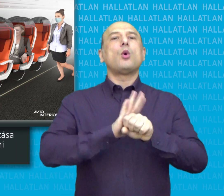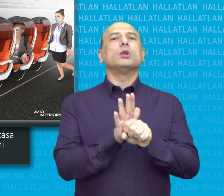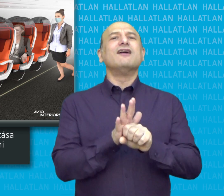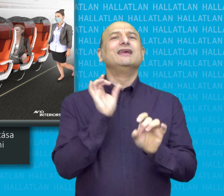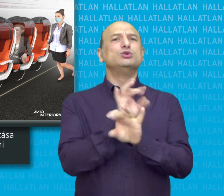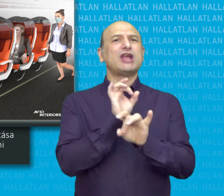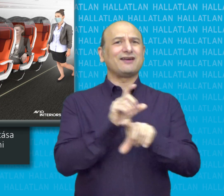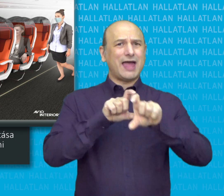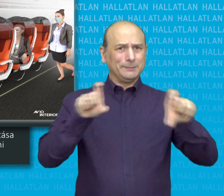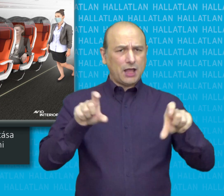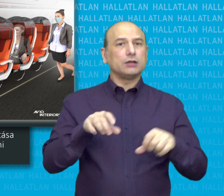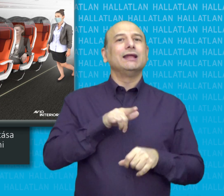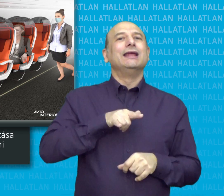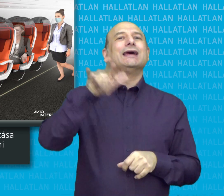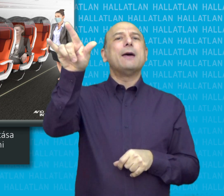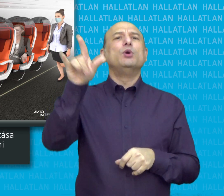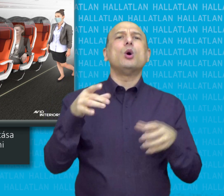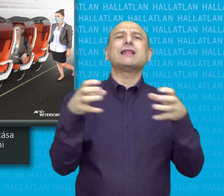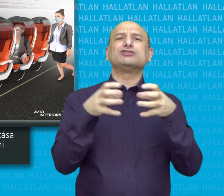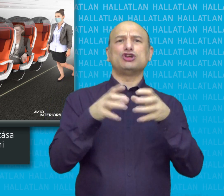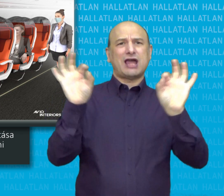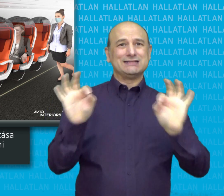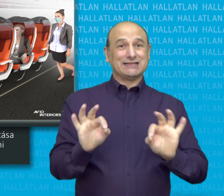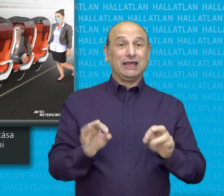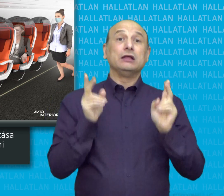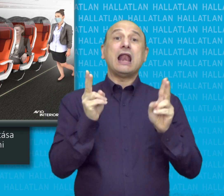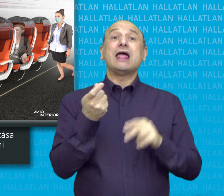A koronavírus-járvány olyan erővel változtathatja meg a repülőpiacot,